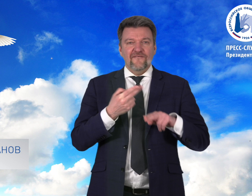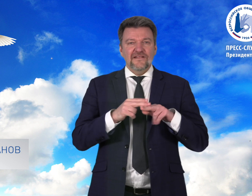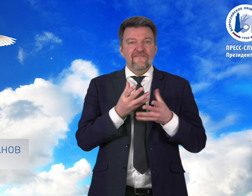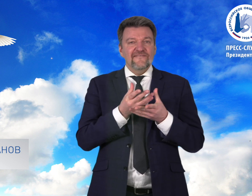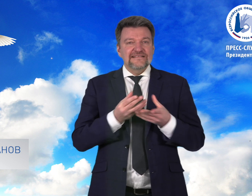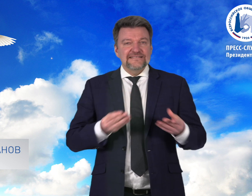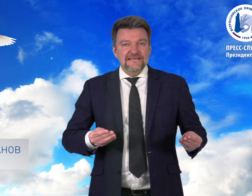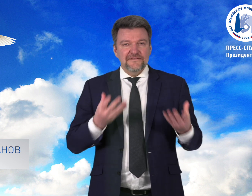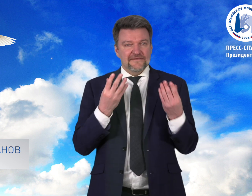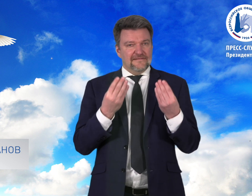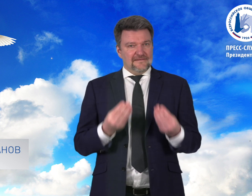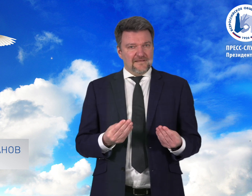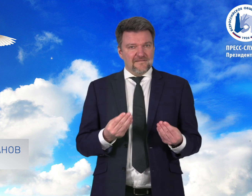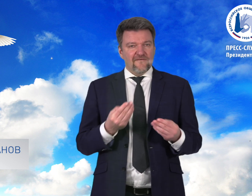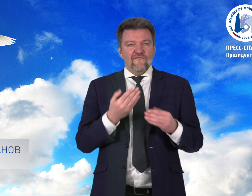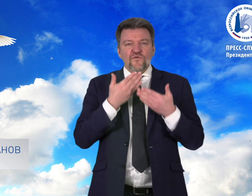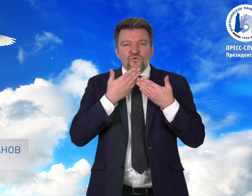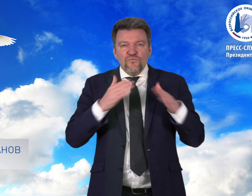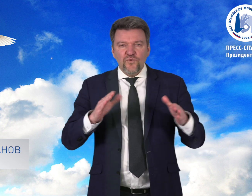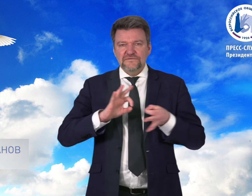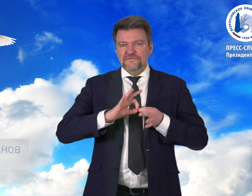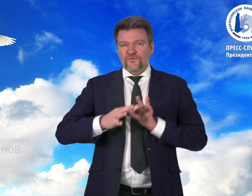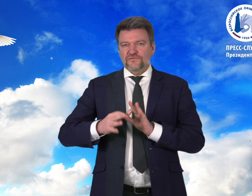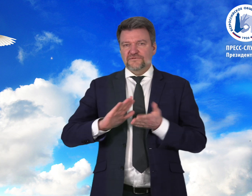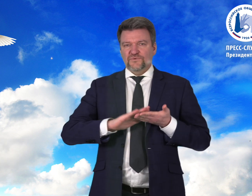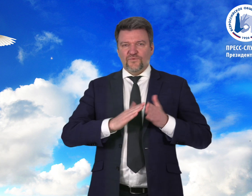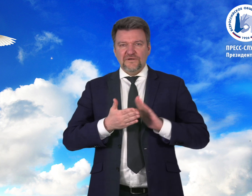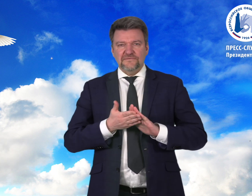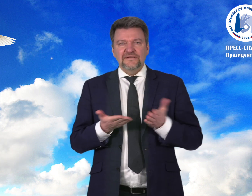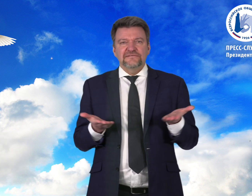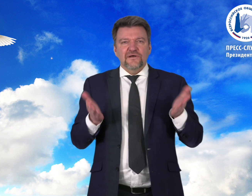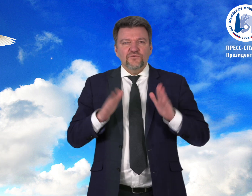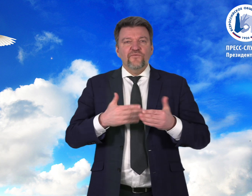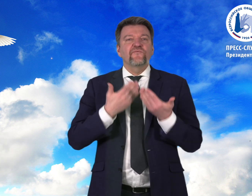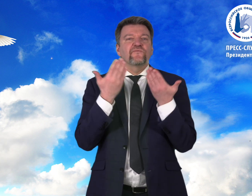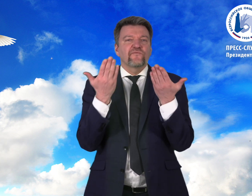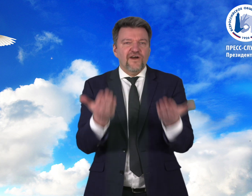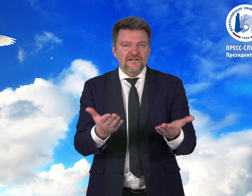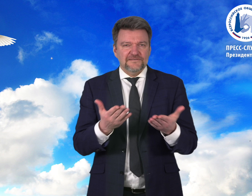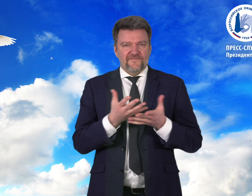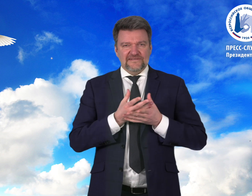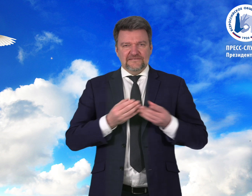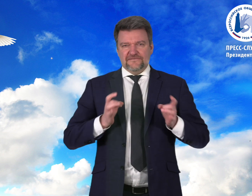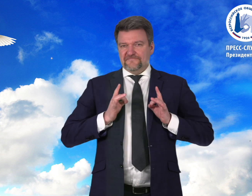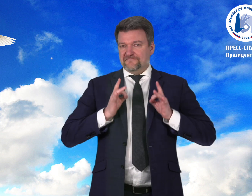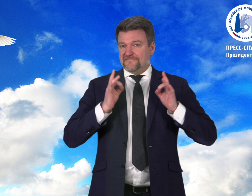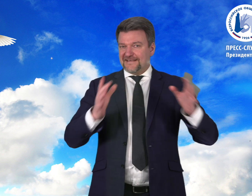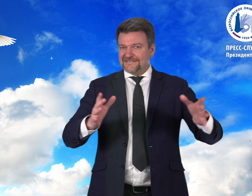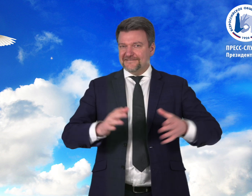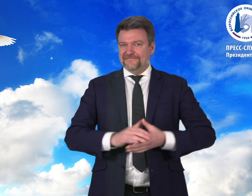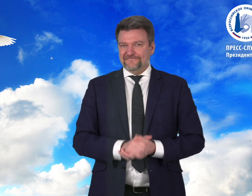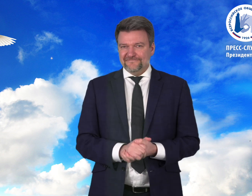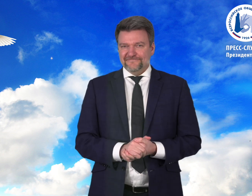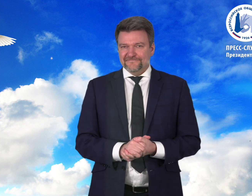Этот весенний день в любой сложной ситуации остается вашим весенним праздником!